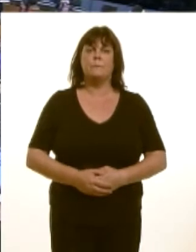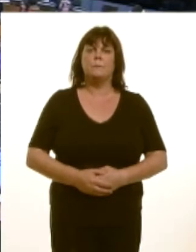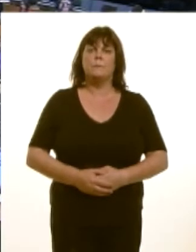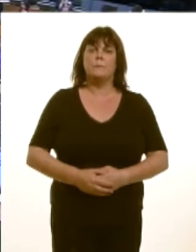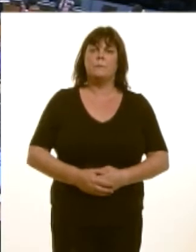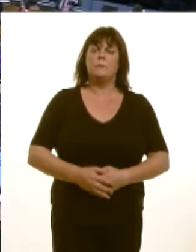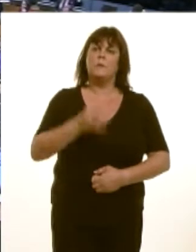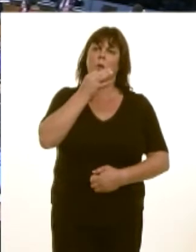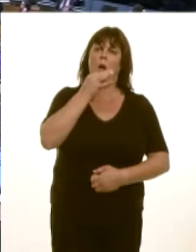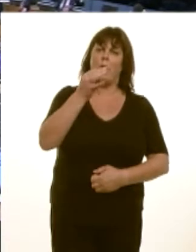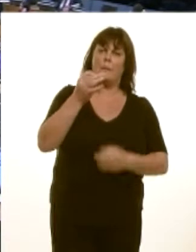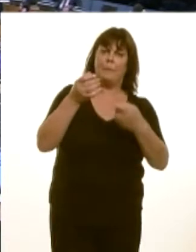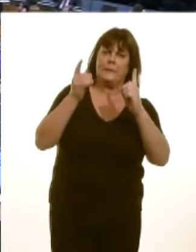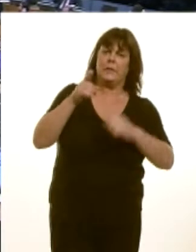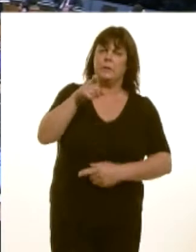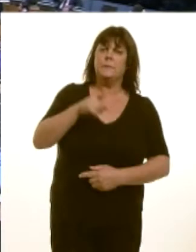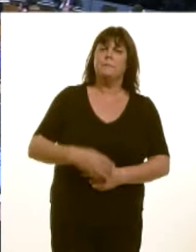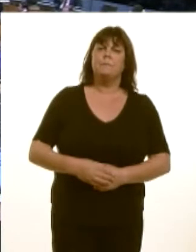cyn eu bod nhw’n 60 oed.